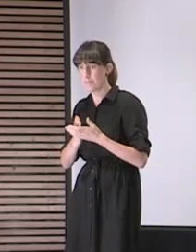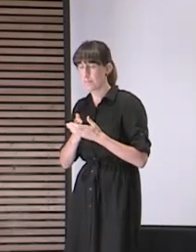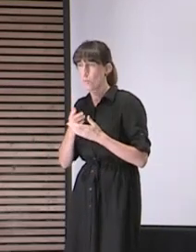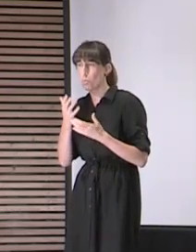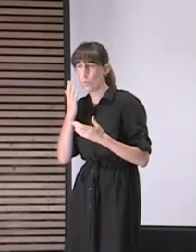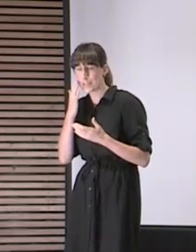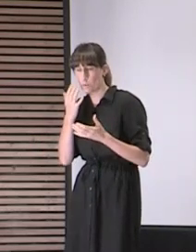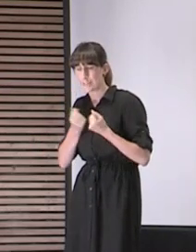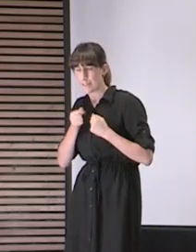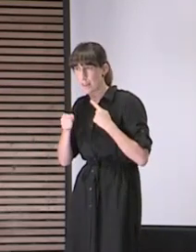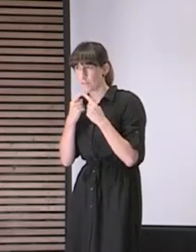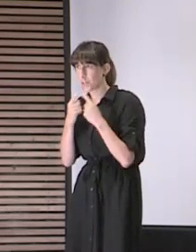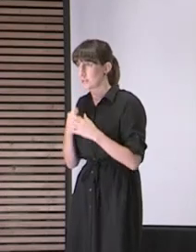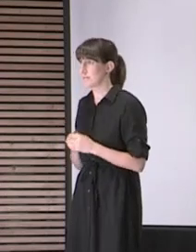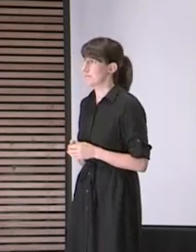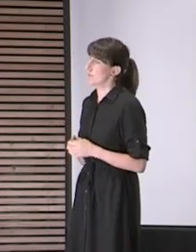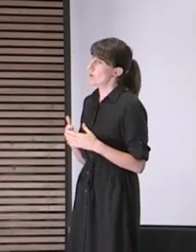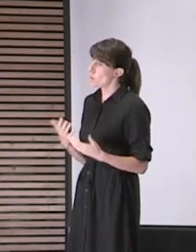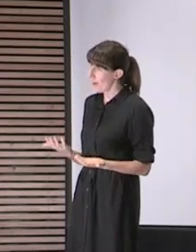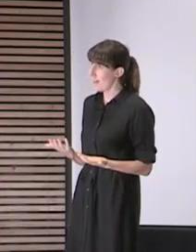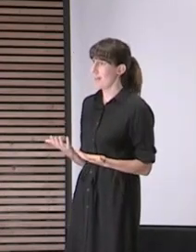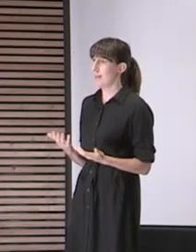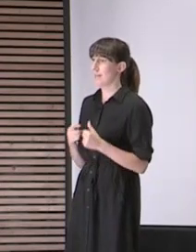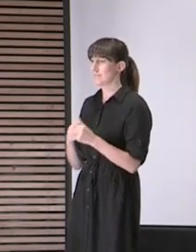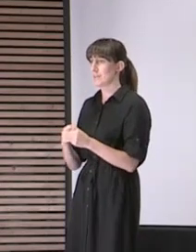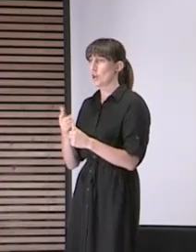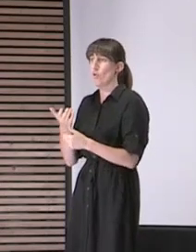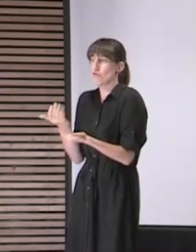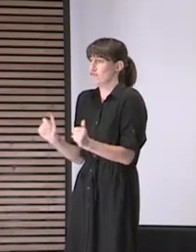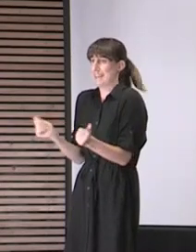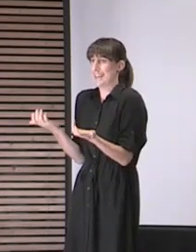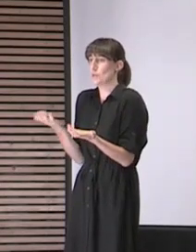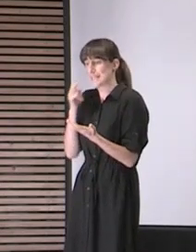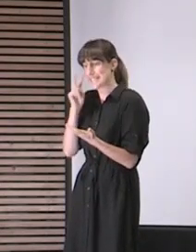profundo en theita que